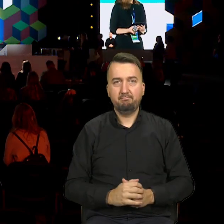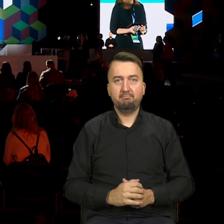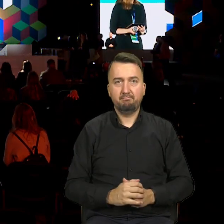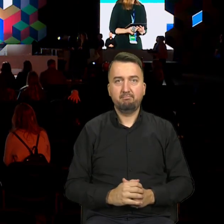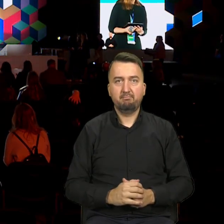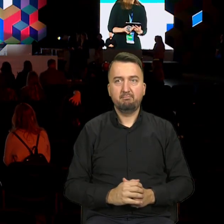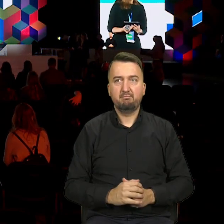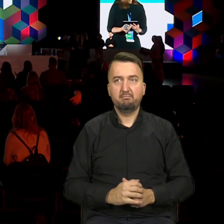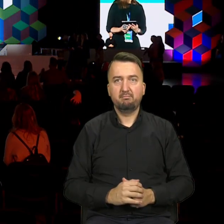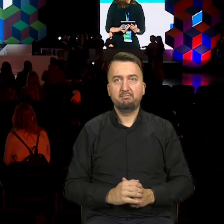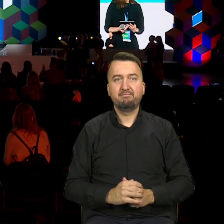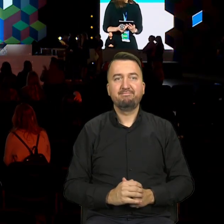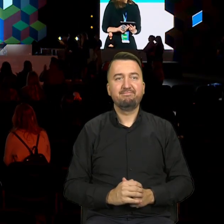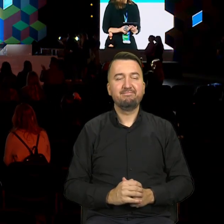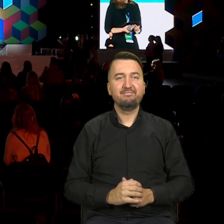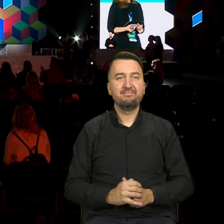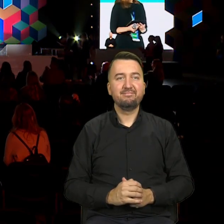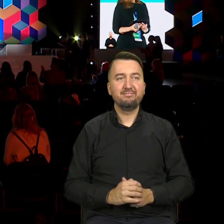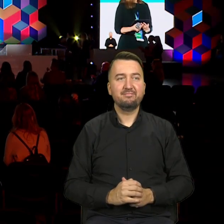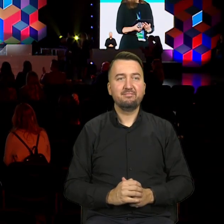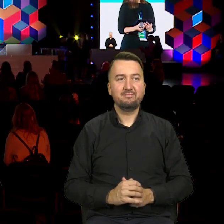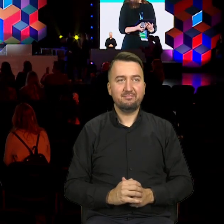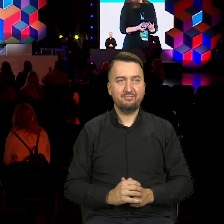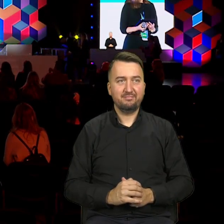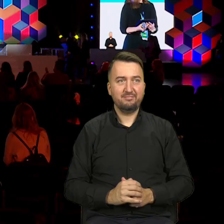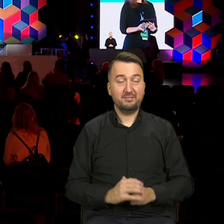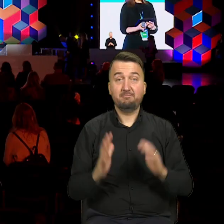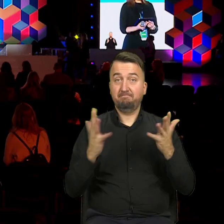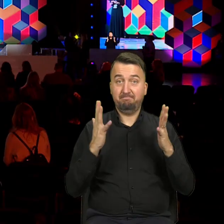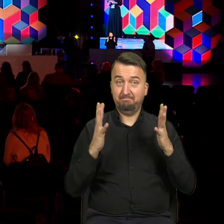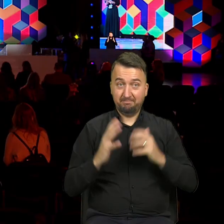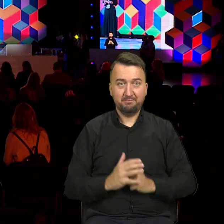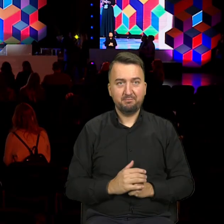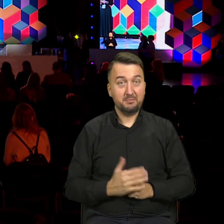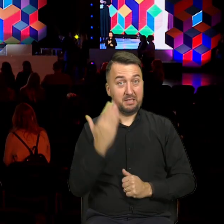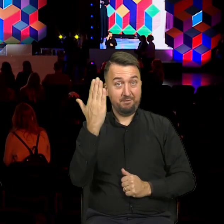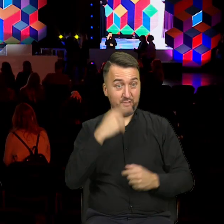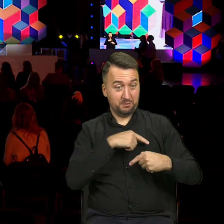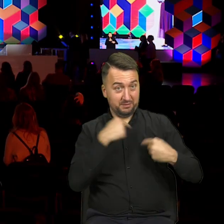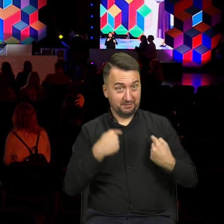sekundkę Państwa uwagi, kilka ogłoszeń takich, powiedziałbym, obowiązkowych. Bez przedłużania,